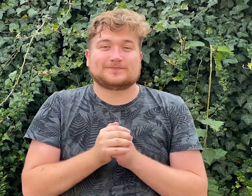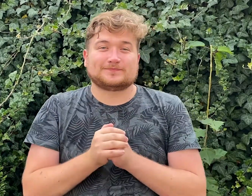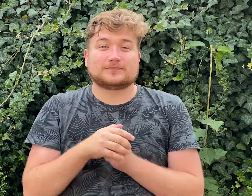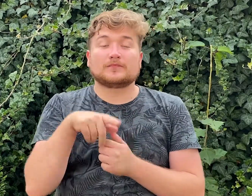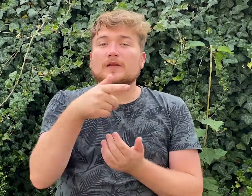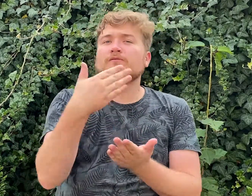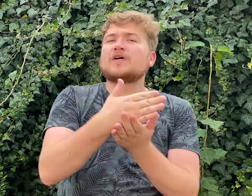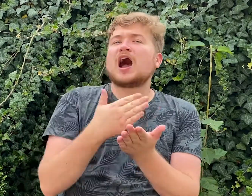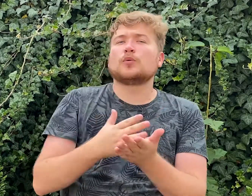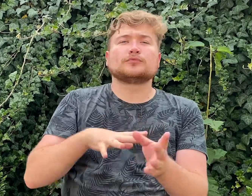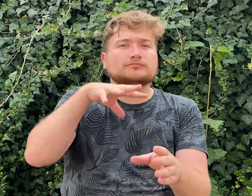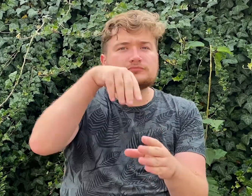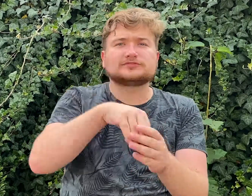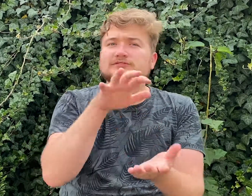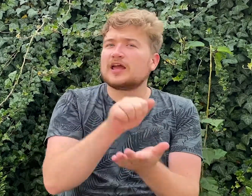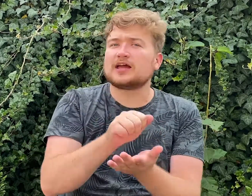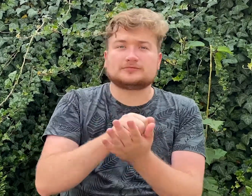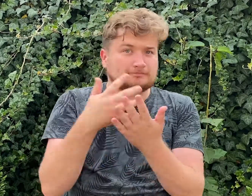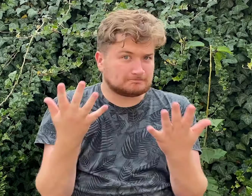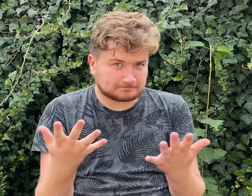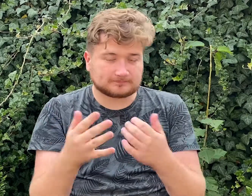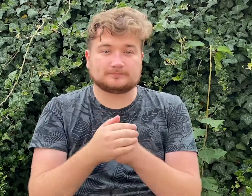Warunki uczestnictwa w zajęciach to: